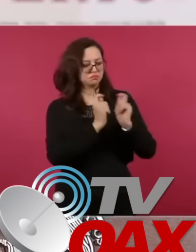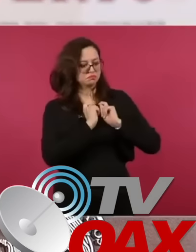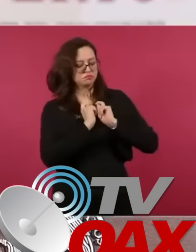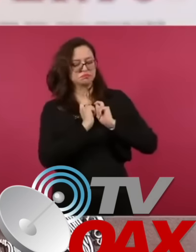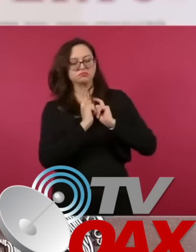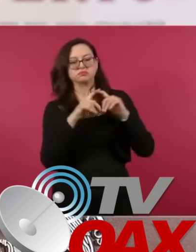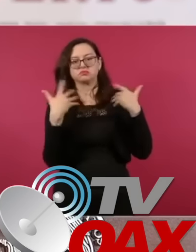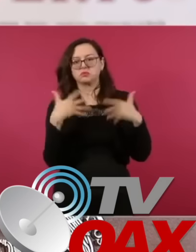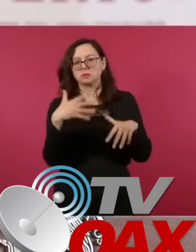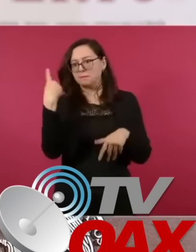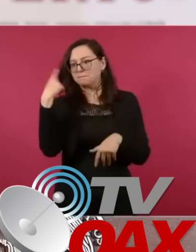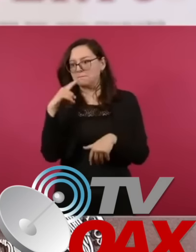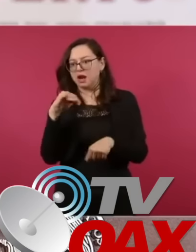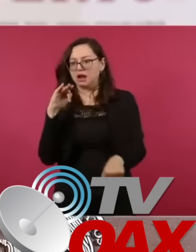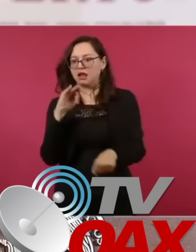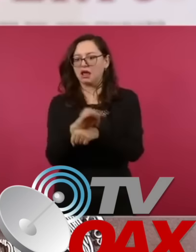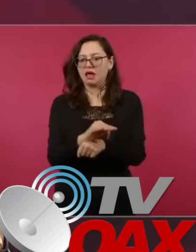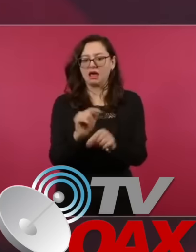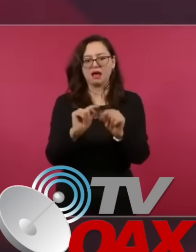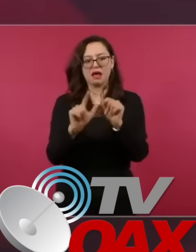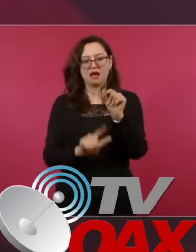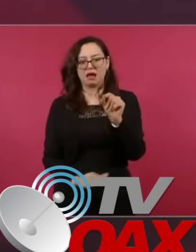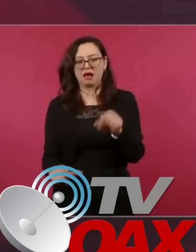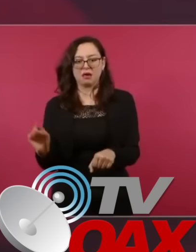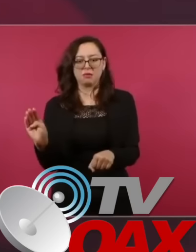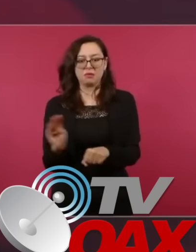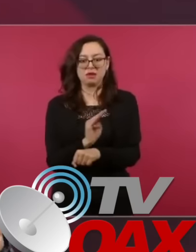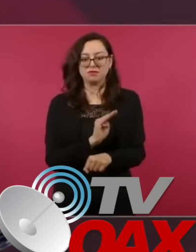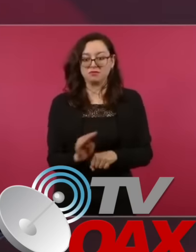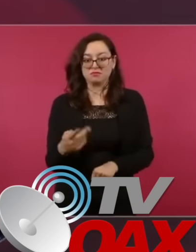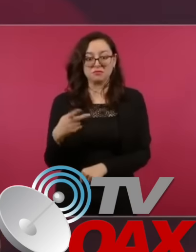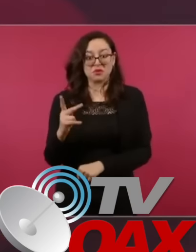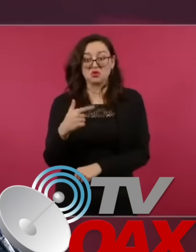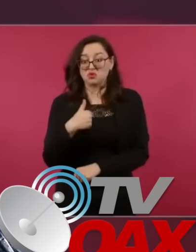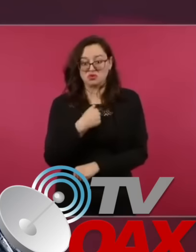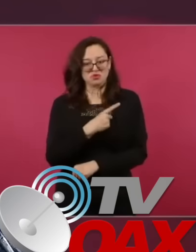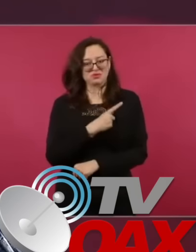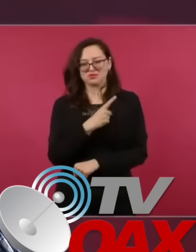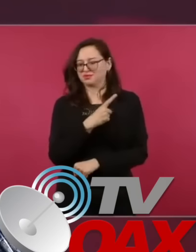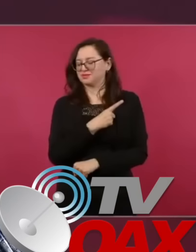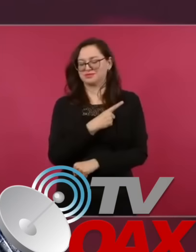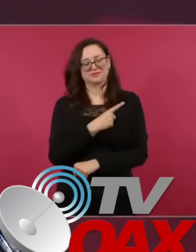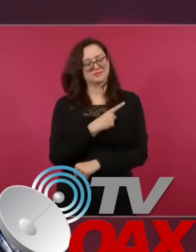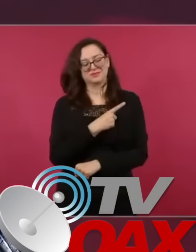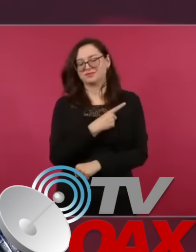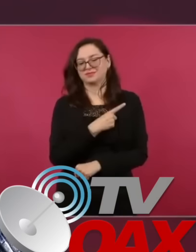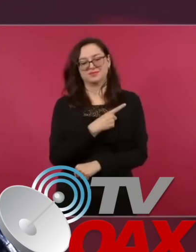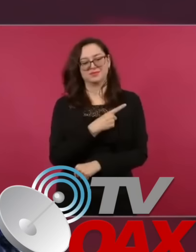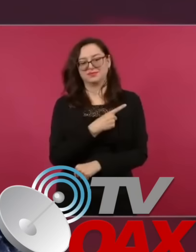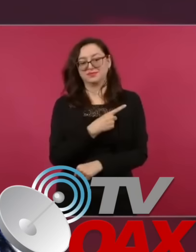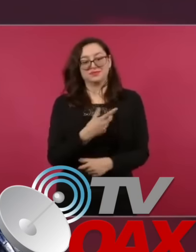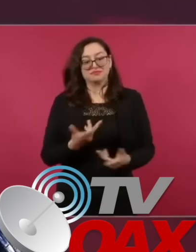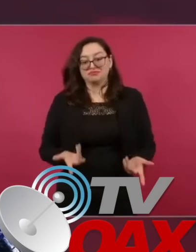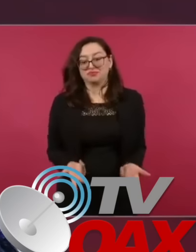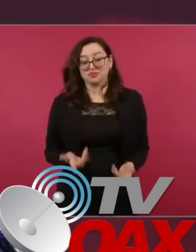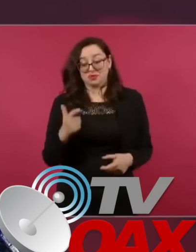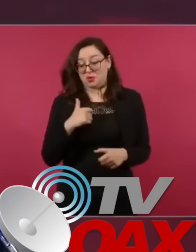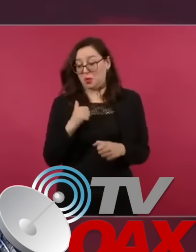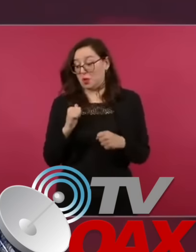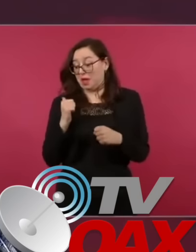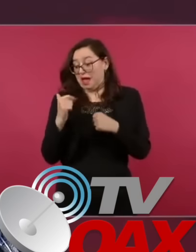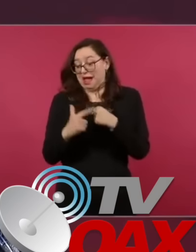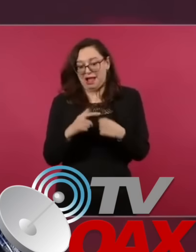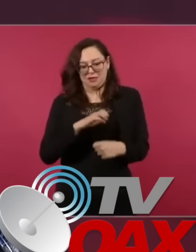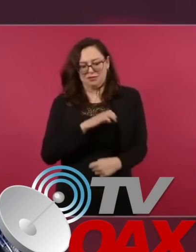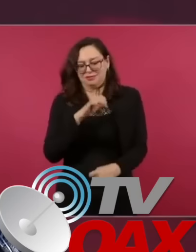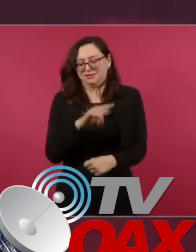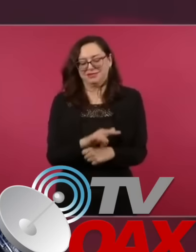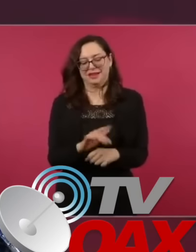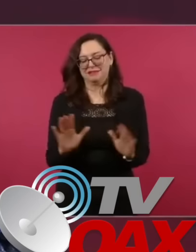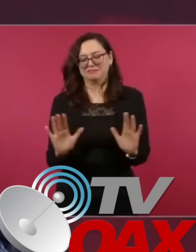de todos en realidad no no no he hecho nada especial y he tenido la fortuna de de estar